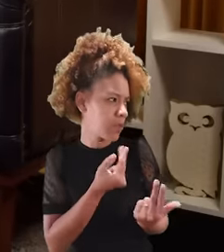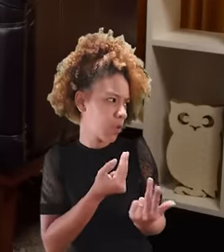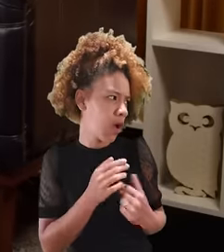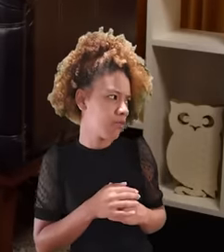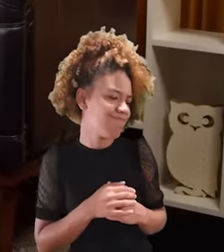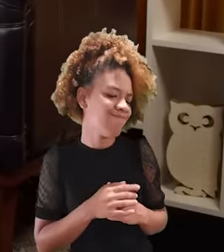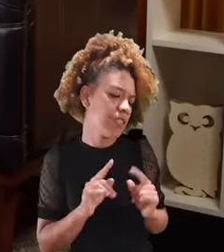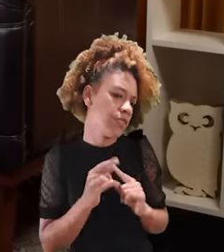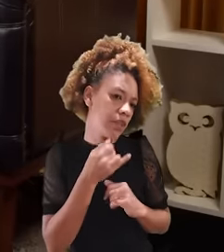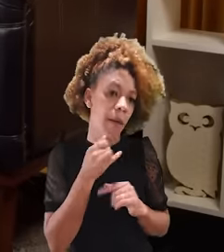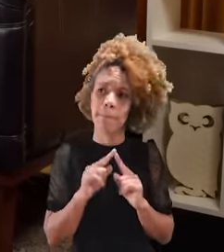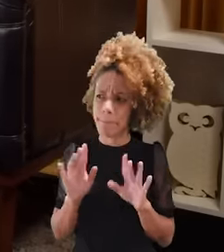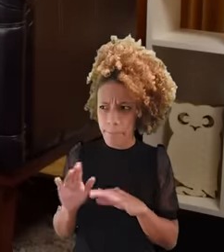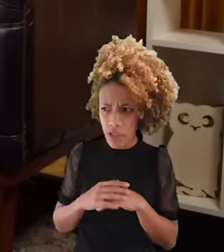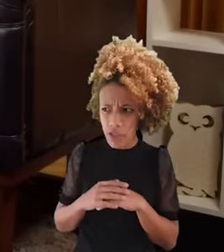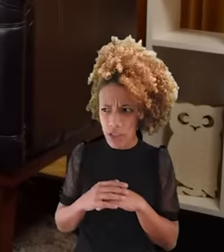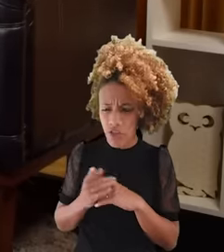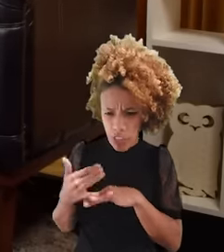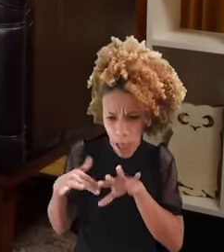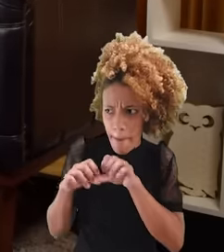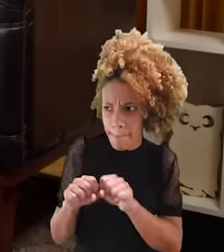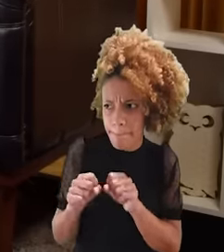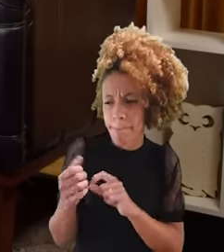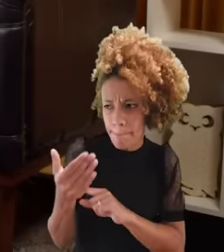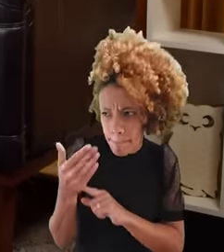infelizmente ru para el Ah tá então você vai se você se apropriou da bandeira de Israel então para